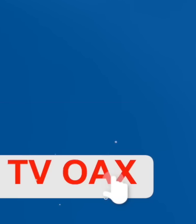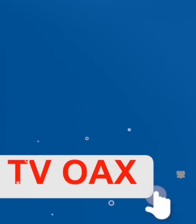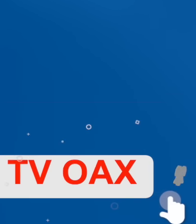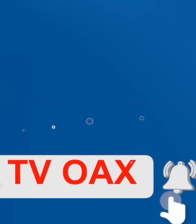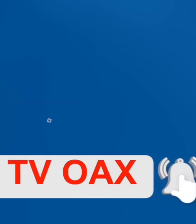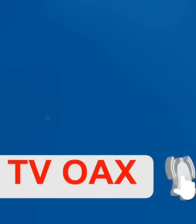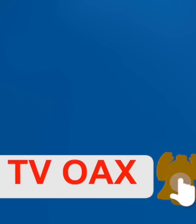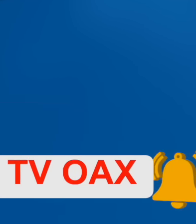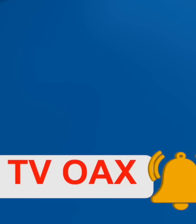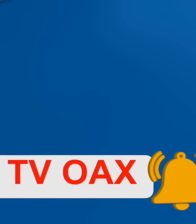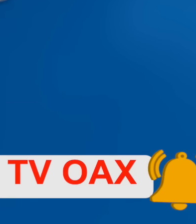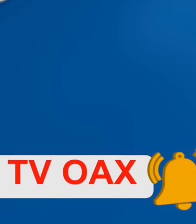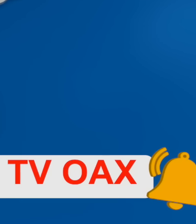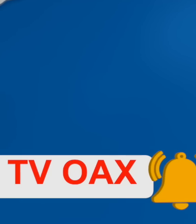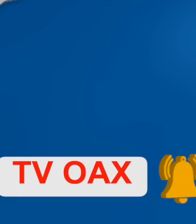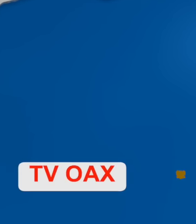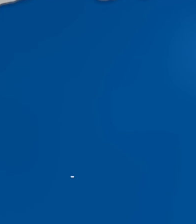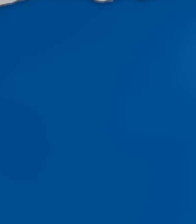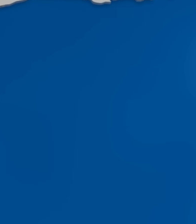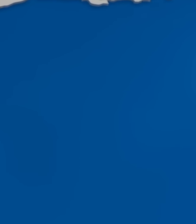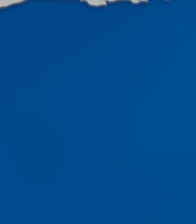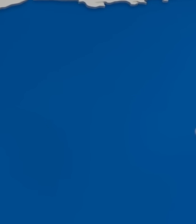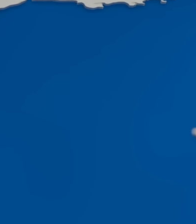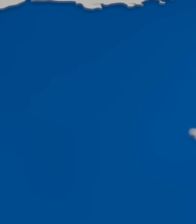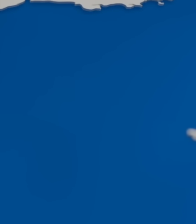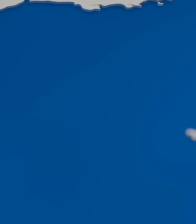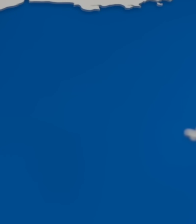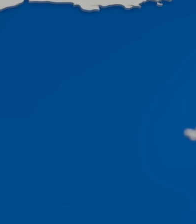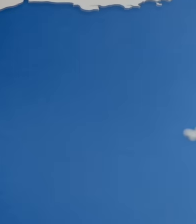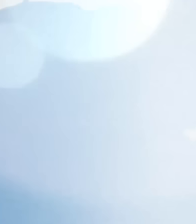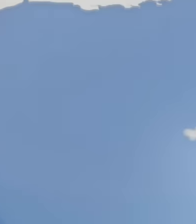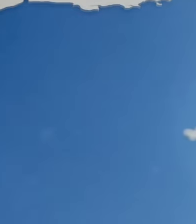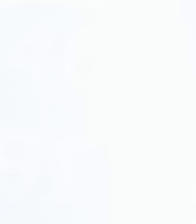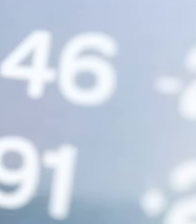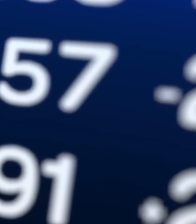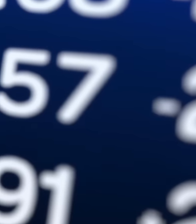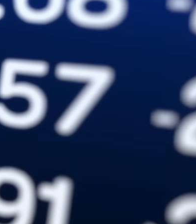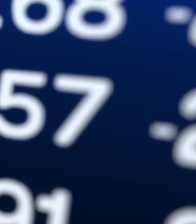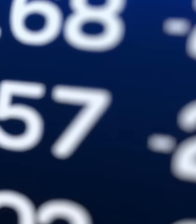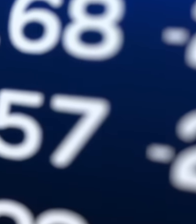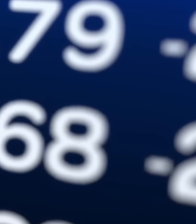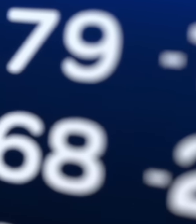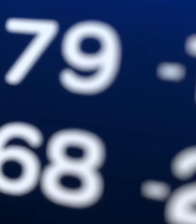desde Estados Unidos para aterrizar en suelo mexicano. Pero, ¿por qué está ocurriendo esto?